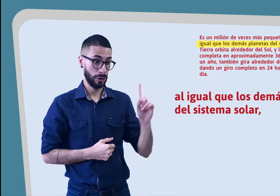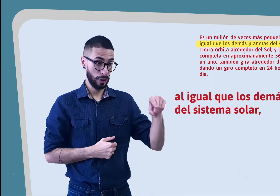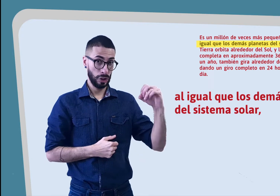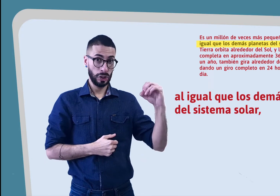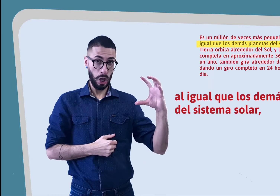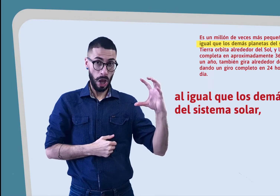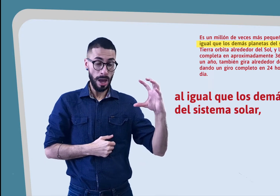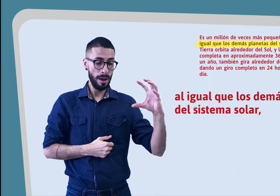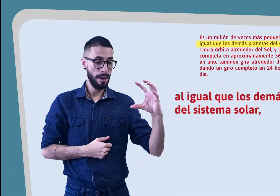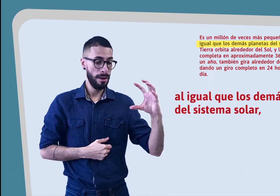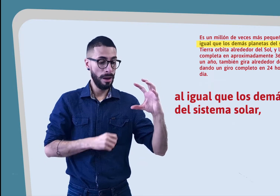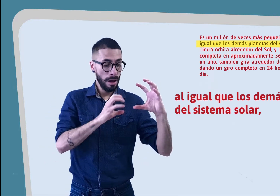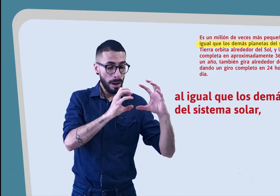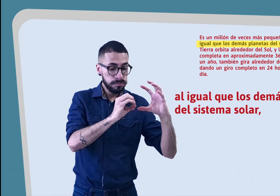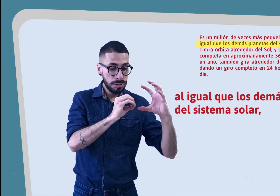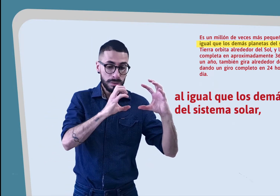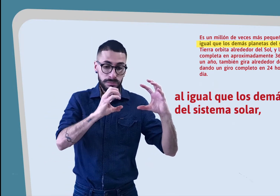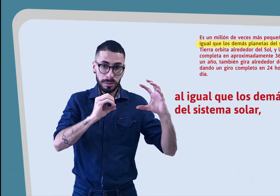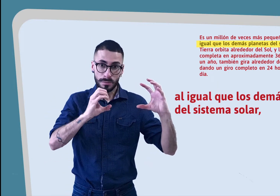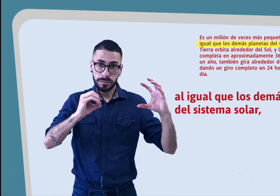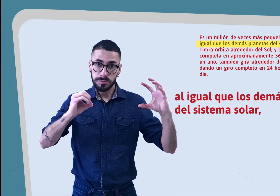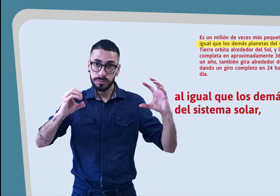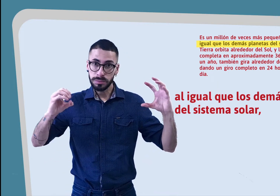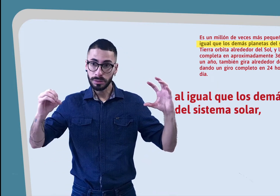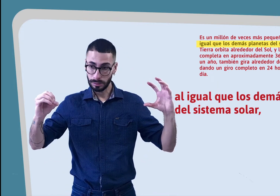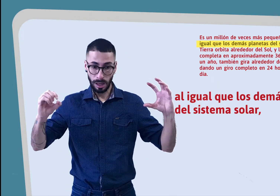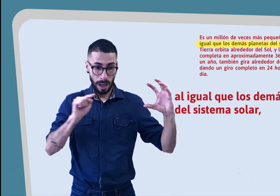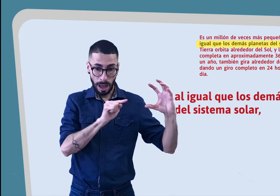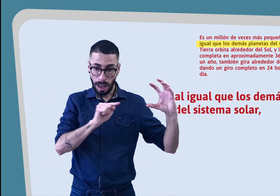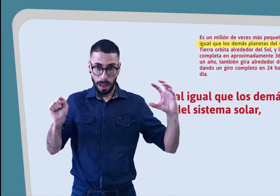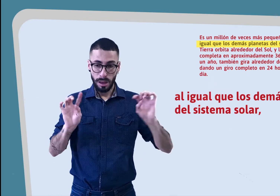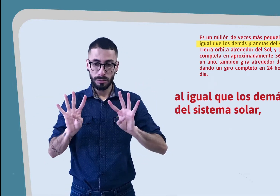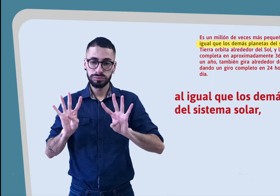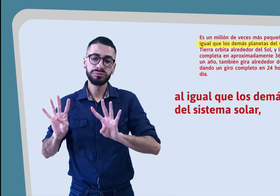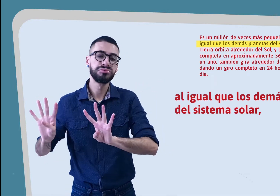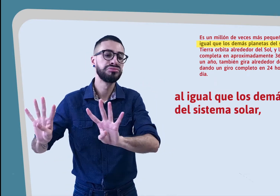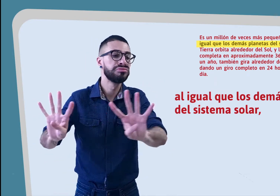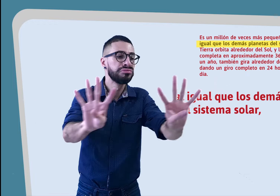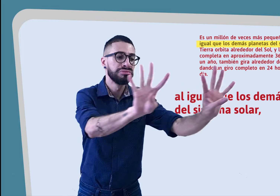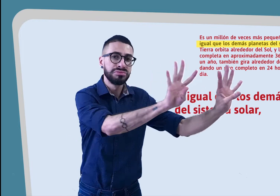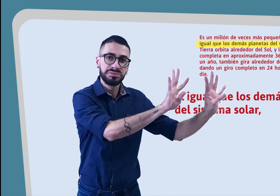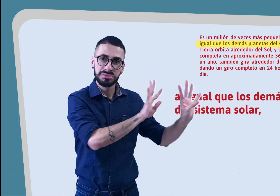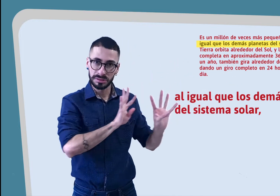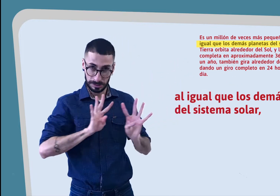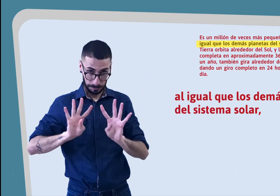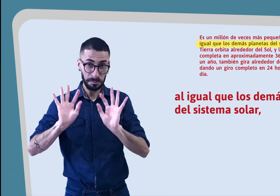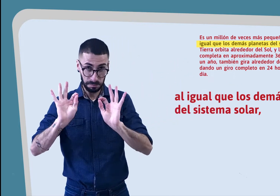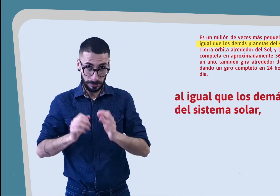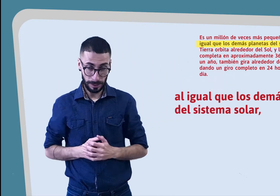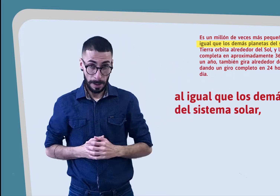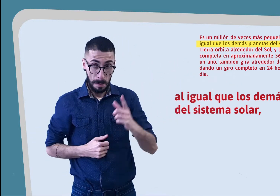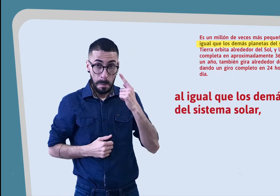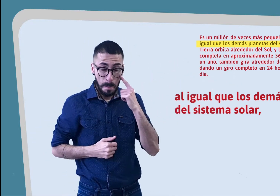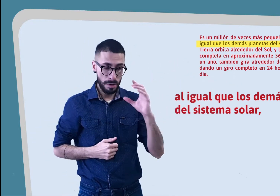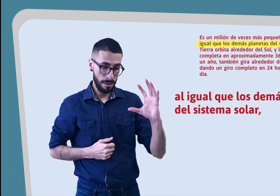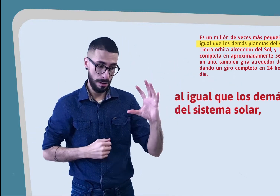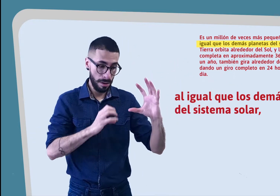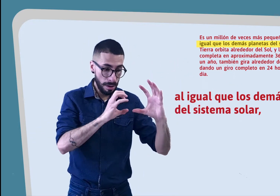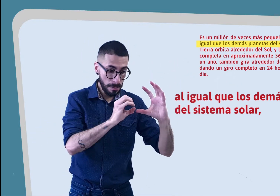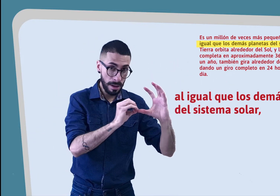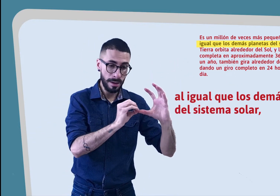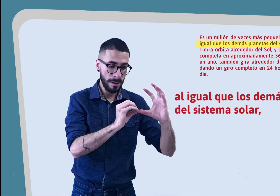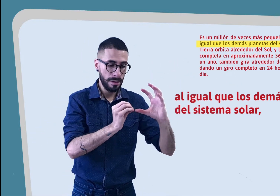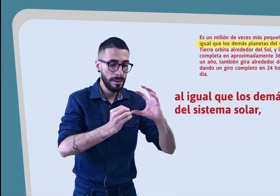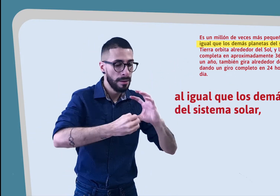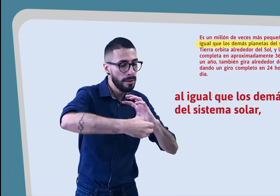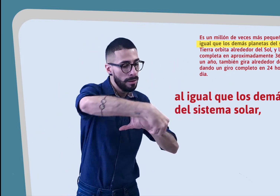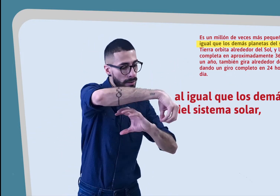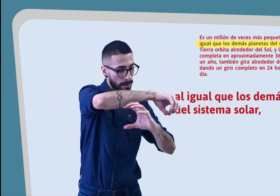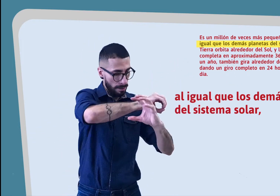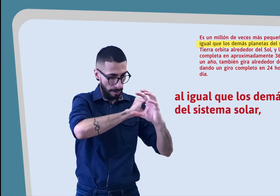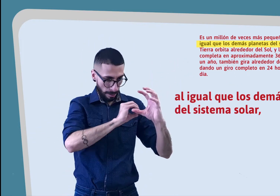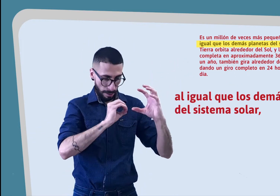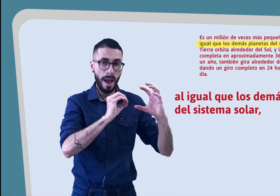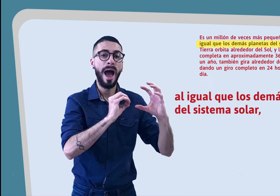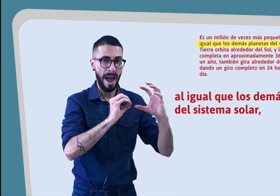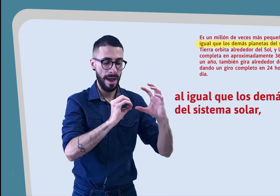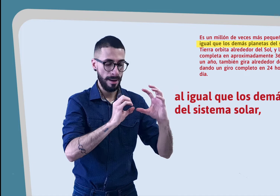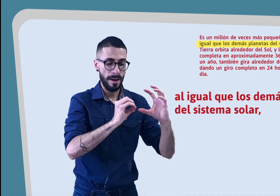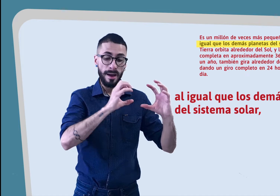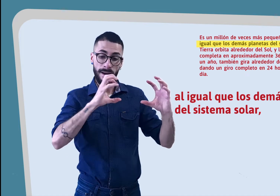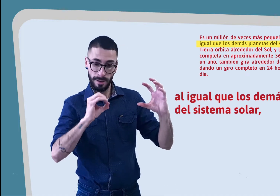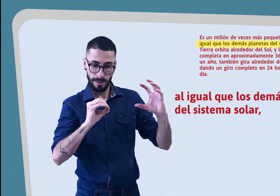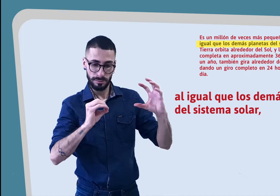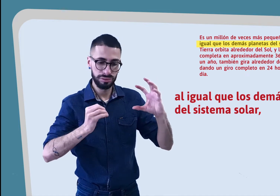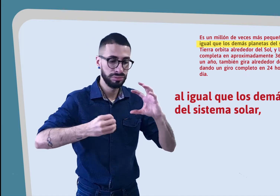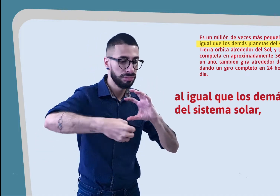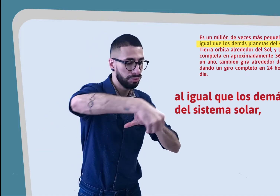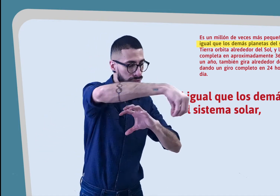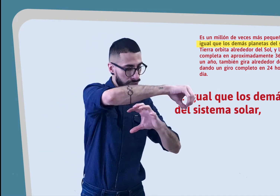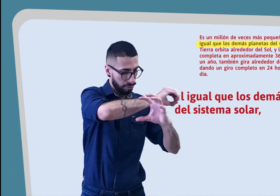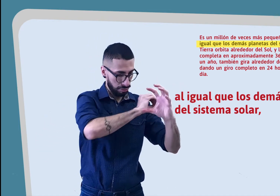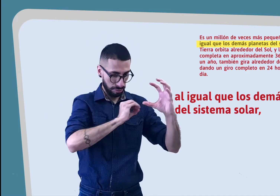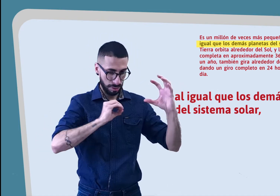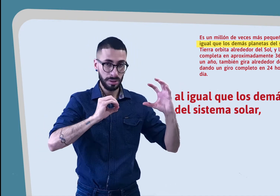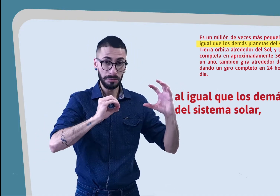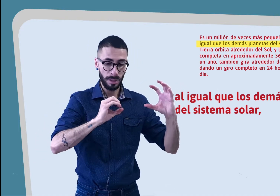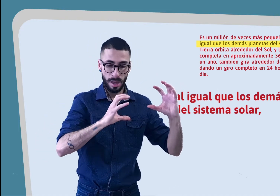Los planetas giran alrededor del Sol; así, el primer planeta orbita alrededor del Sol; el segundo igualmente orbita.